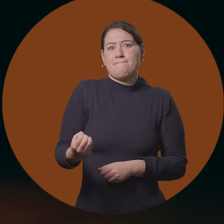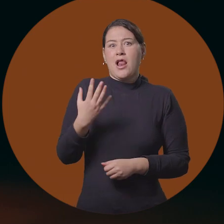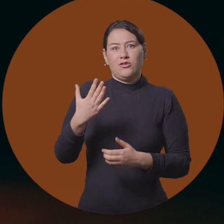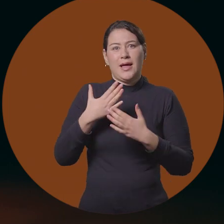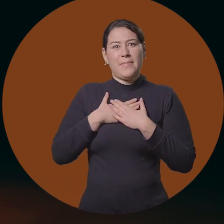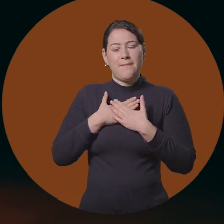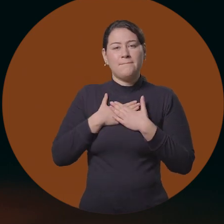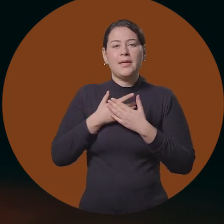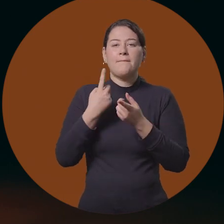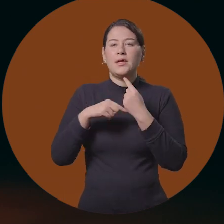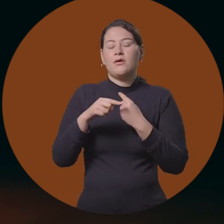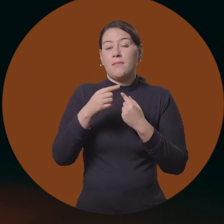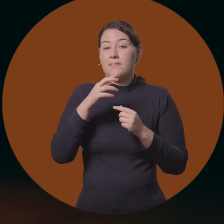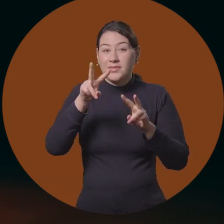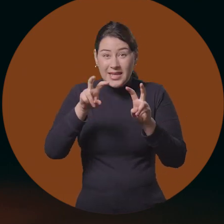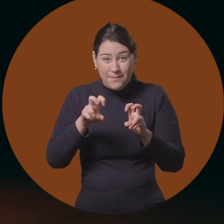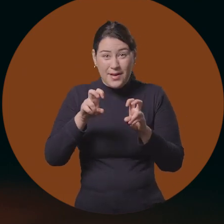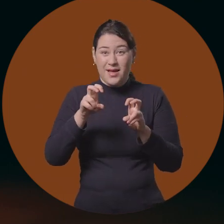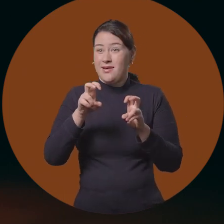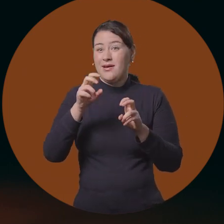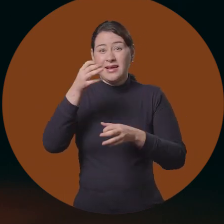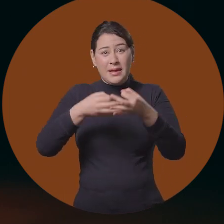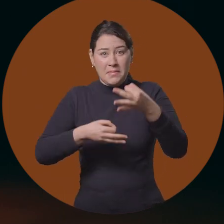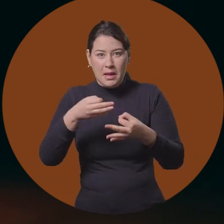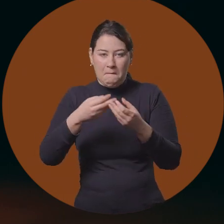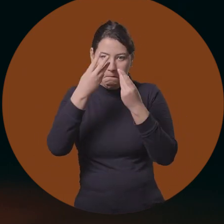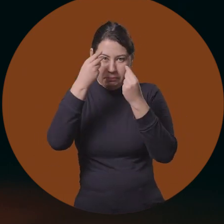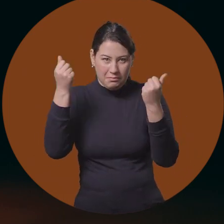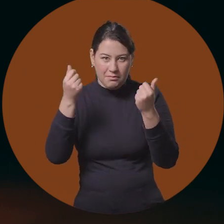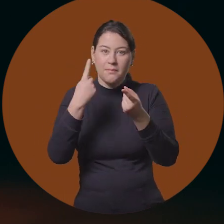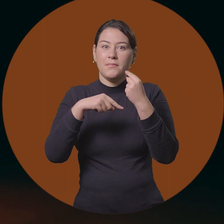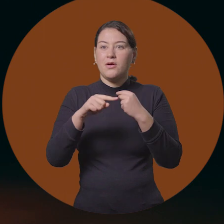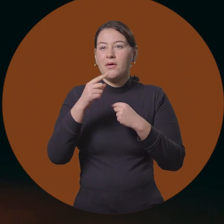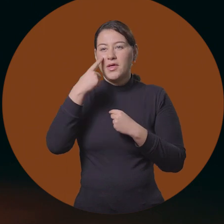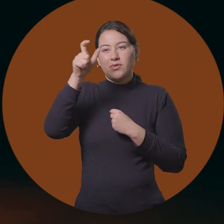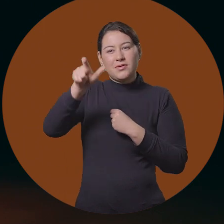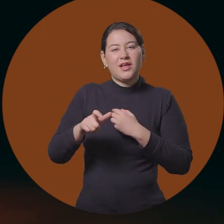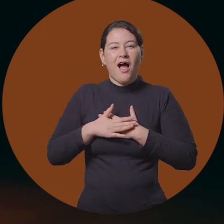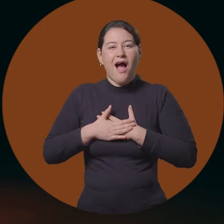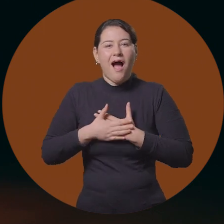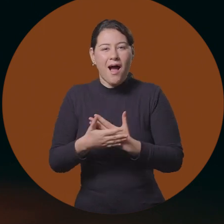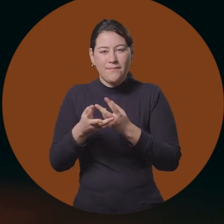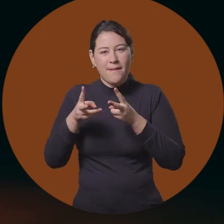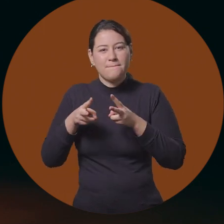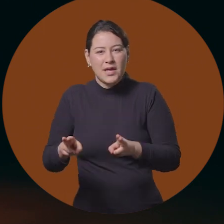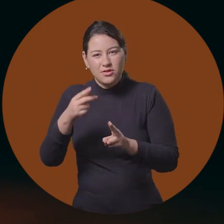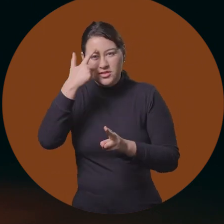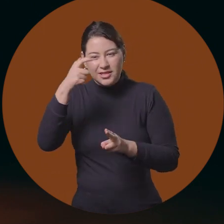Pero lo que me quedó de él, de química no me acuerdo nada, del amor por la ciencia, por el método científico, me lo enseñó él.